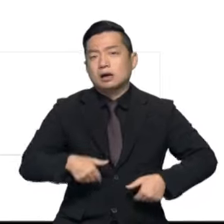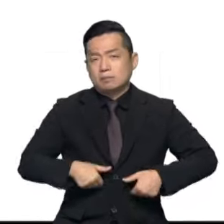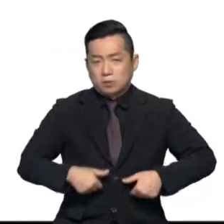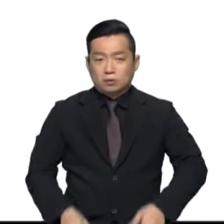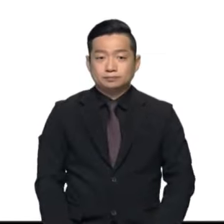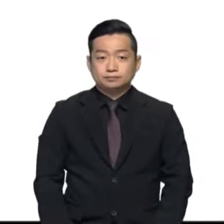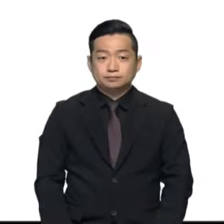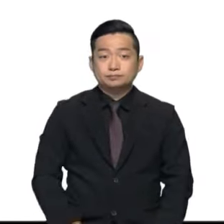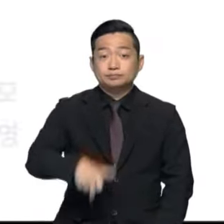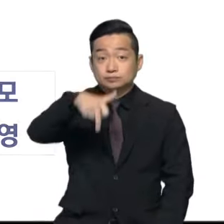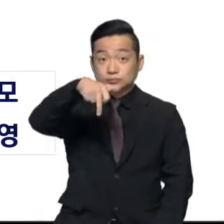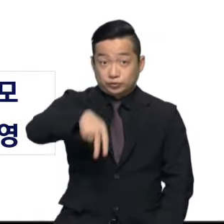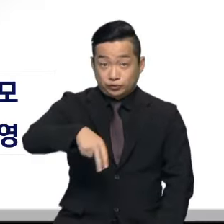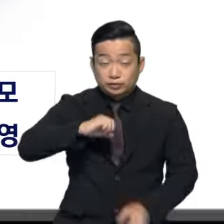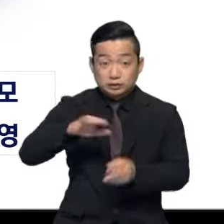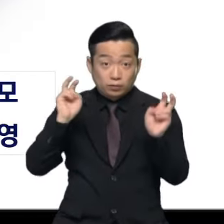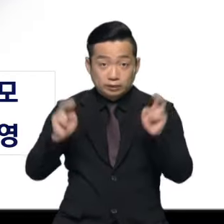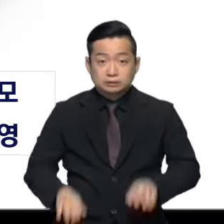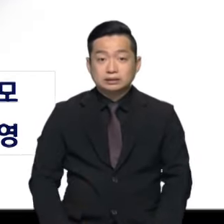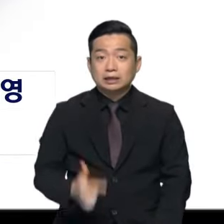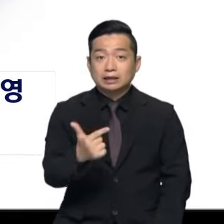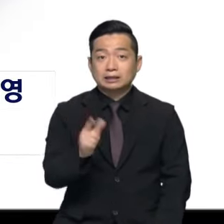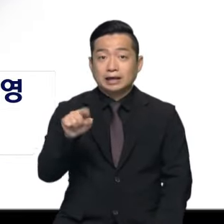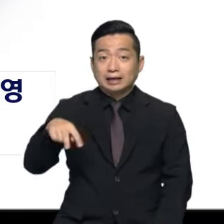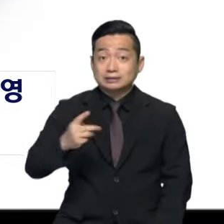(기자) 큐익스프레스는 나스닥 상장 이슈로 티메프 사태의 원인으로